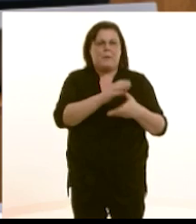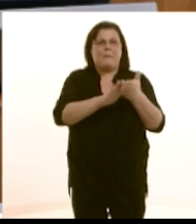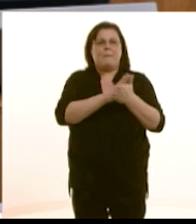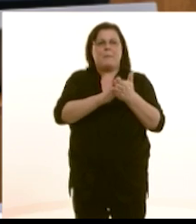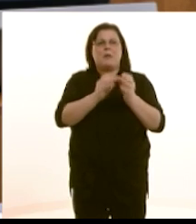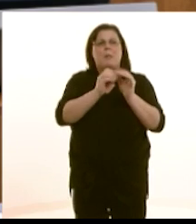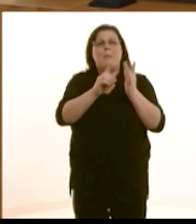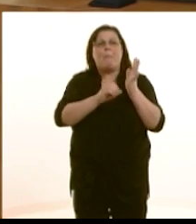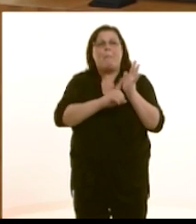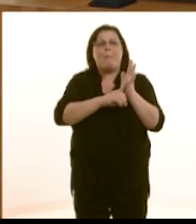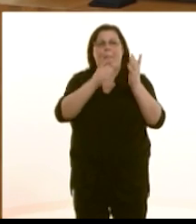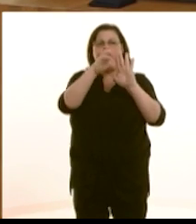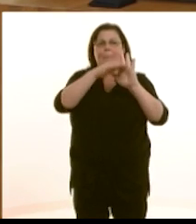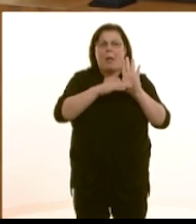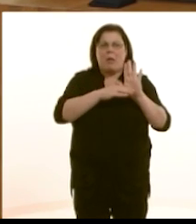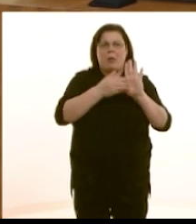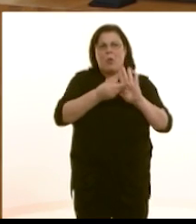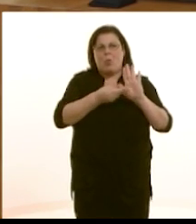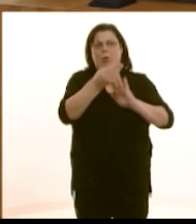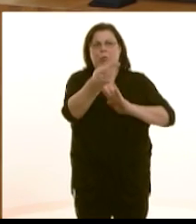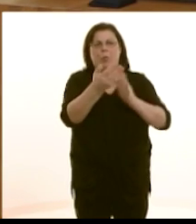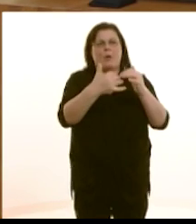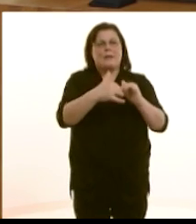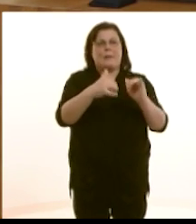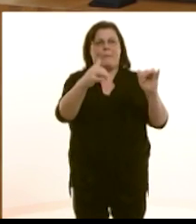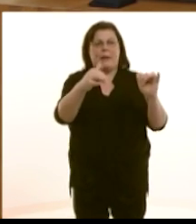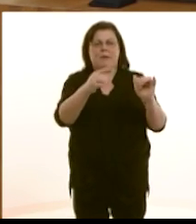hynny yn cael eu rhoi iír Uchel Lys. Rym niín moyn sicrhau bod yna ffordd uniongyrchol